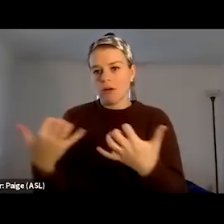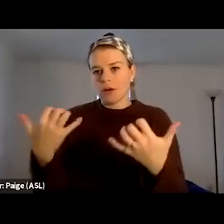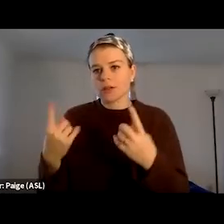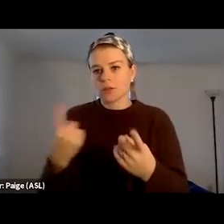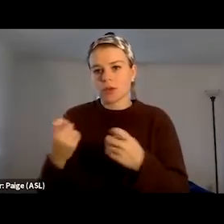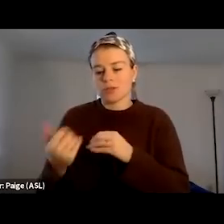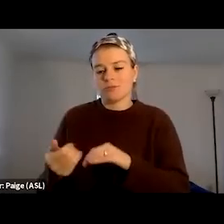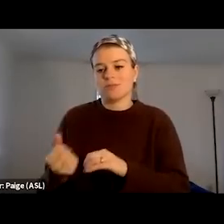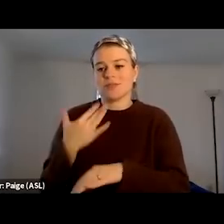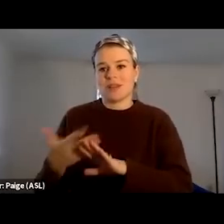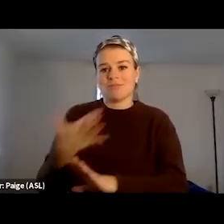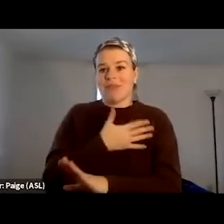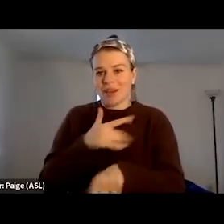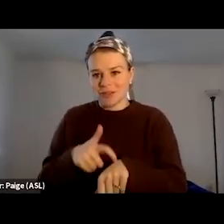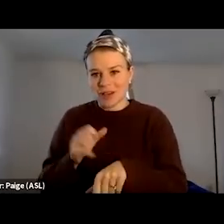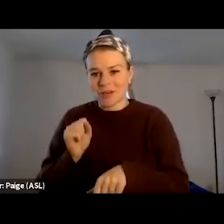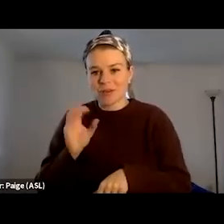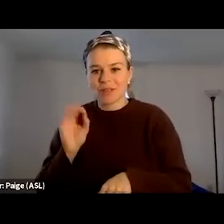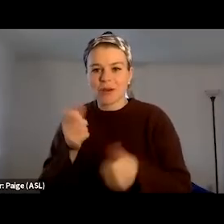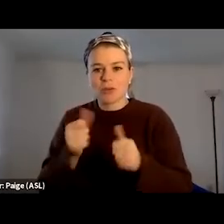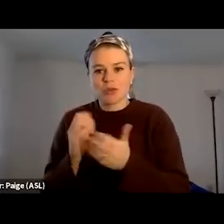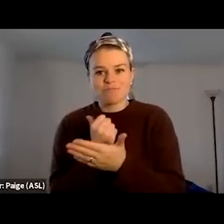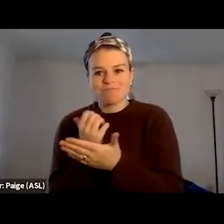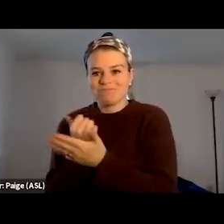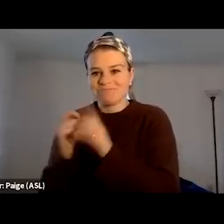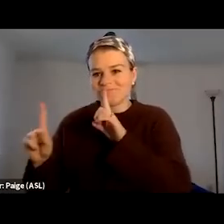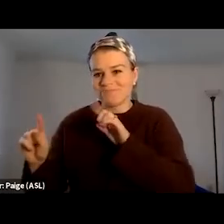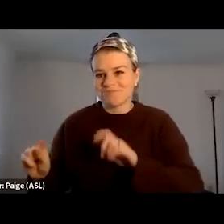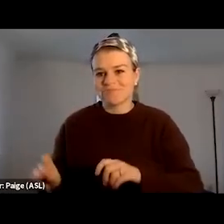así que también intentaremos cubrirlas durante la sesión de preguntas y respuestas.